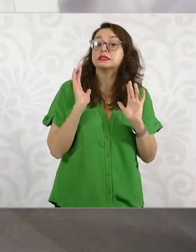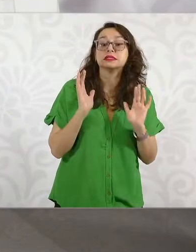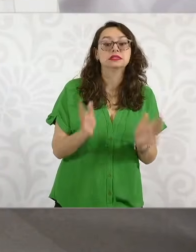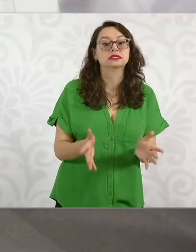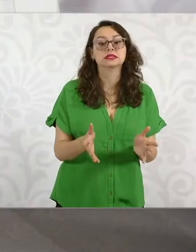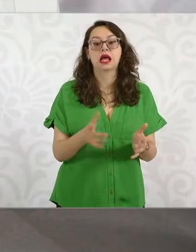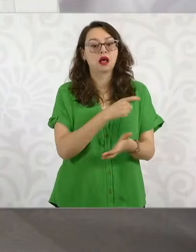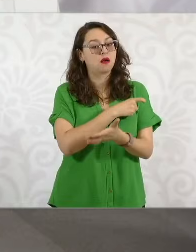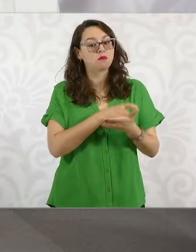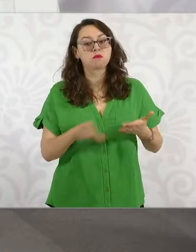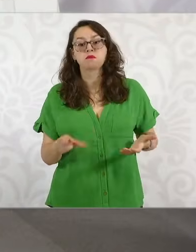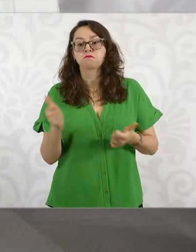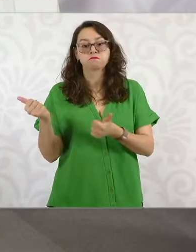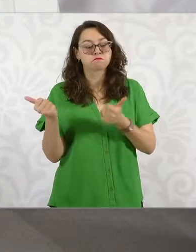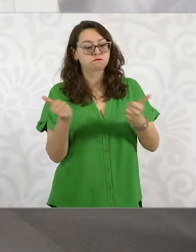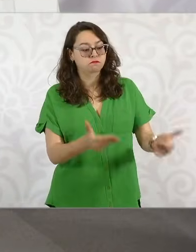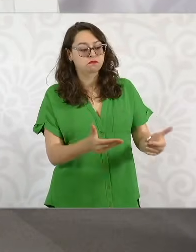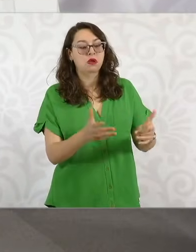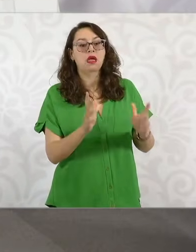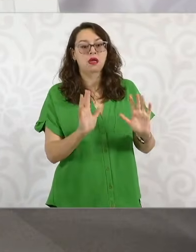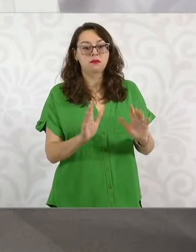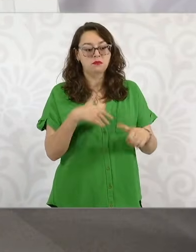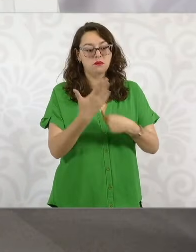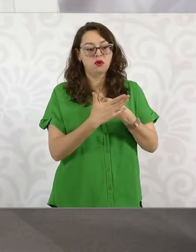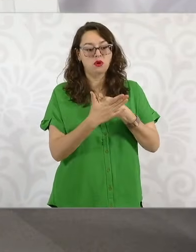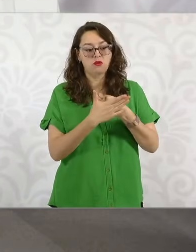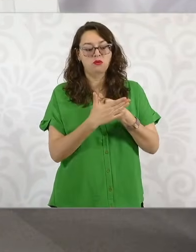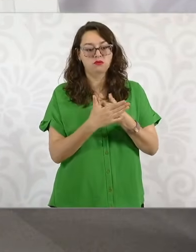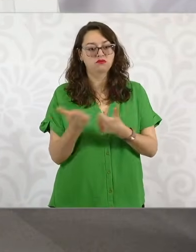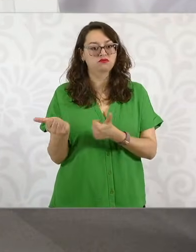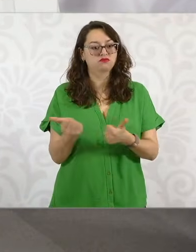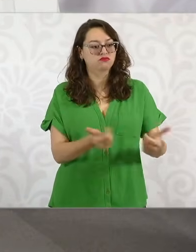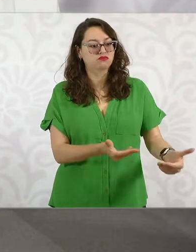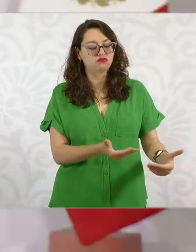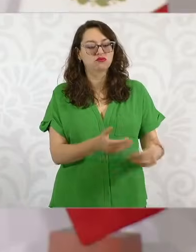adquirida y está siendo fabricada y próximamente entregada aquí en México.